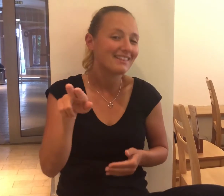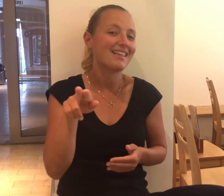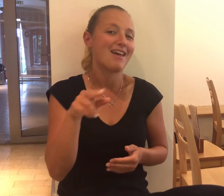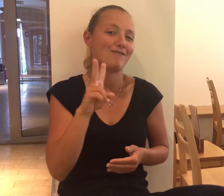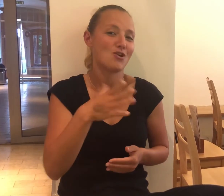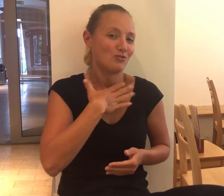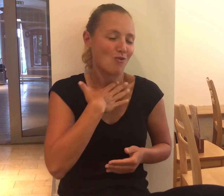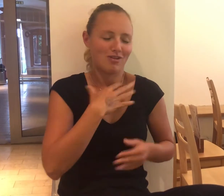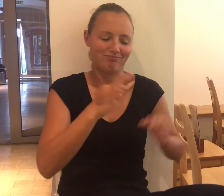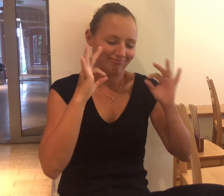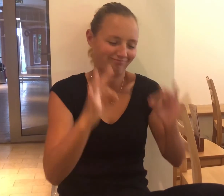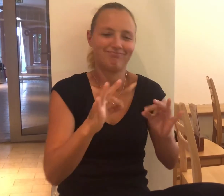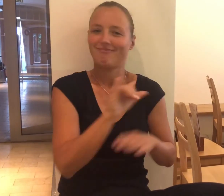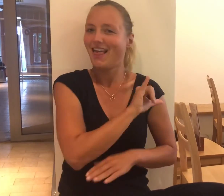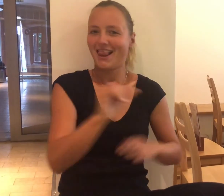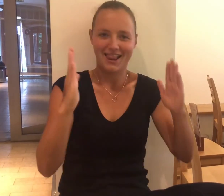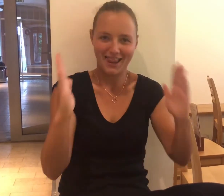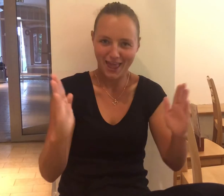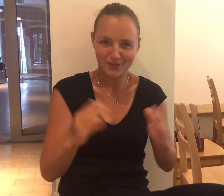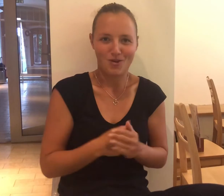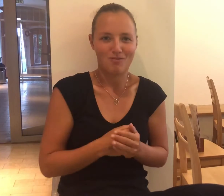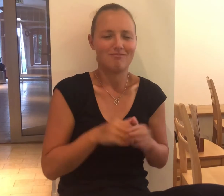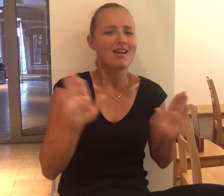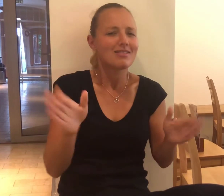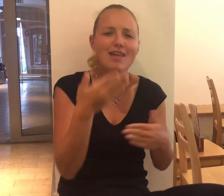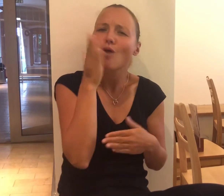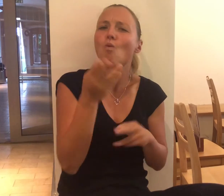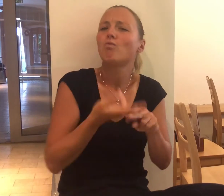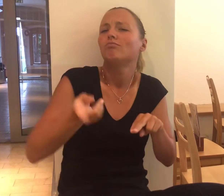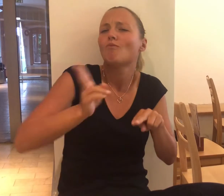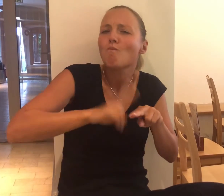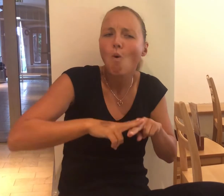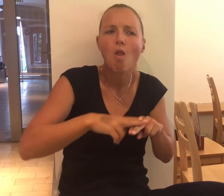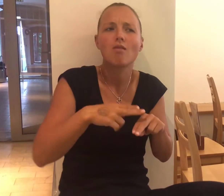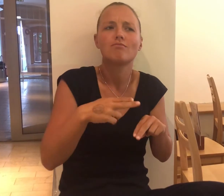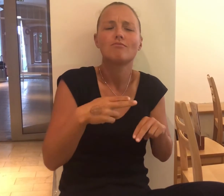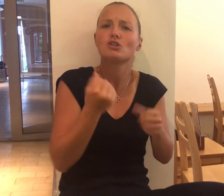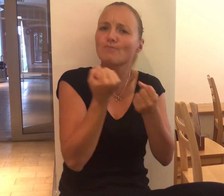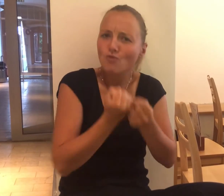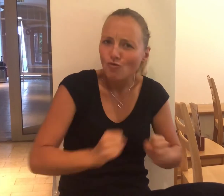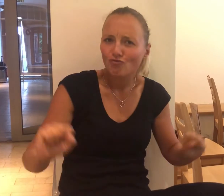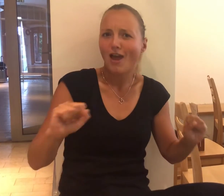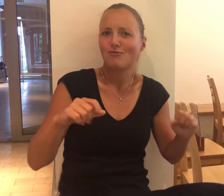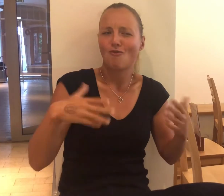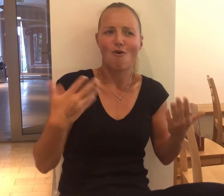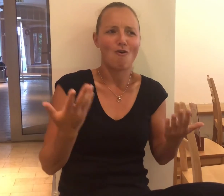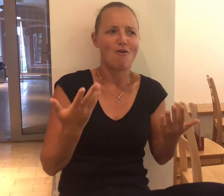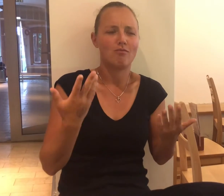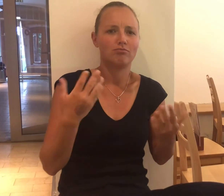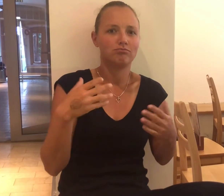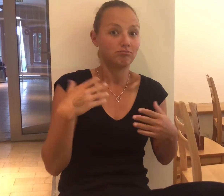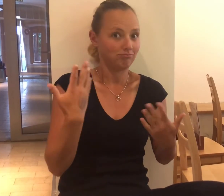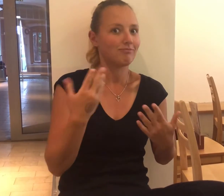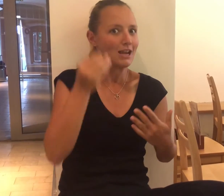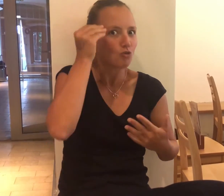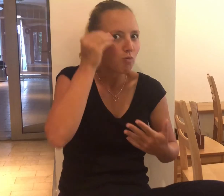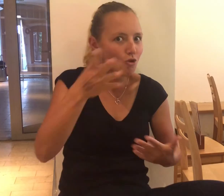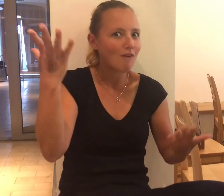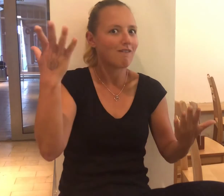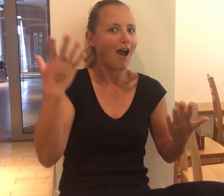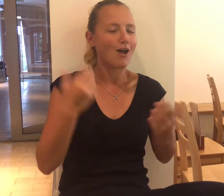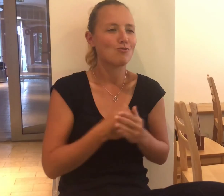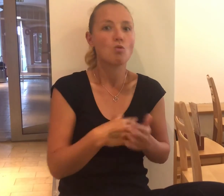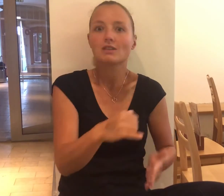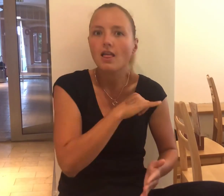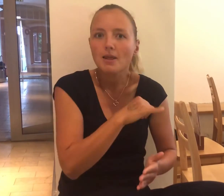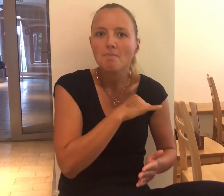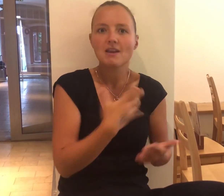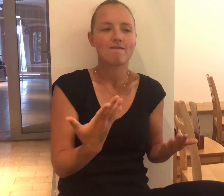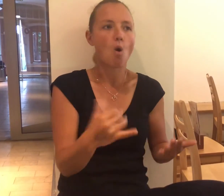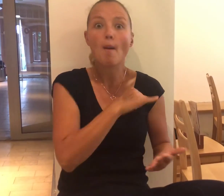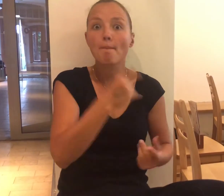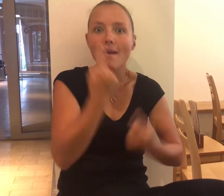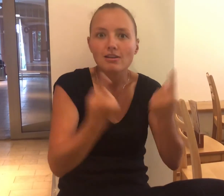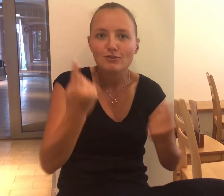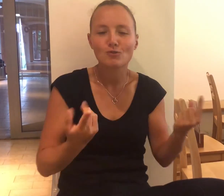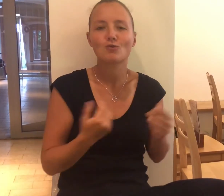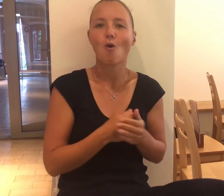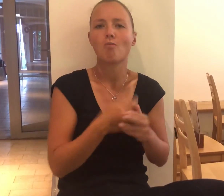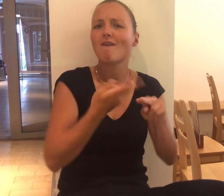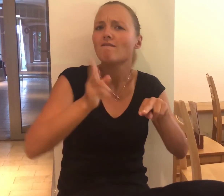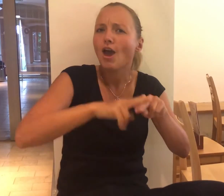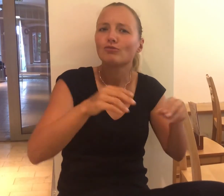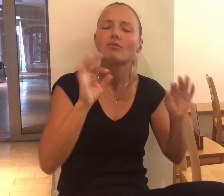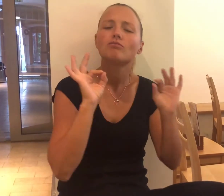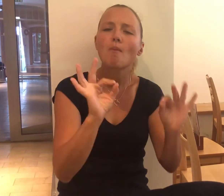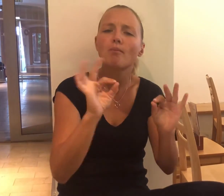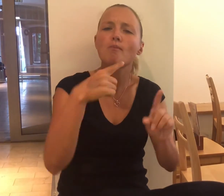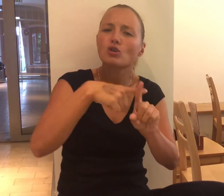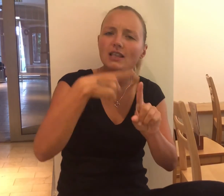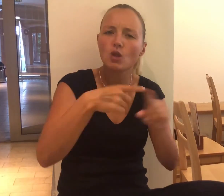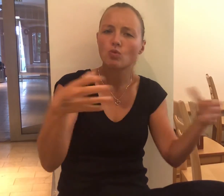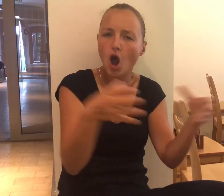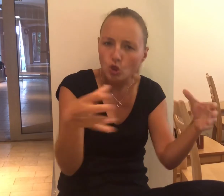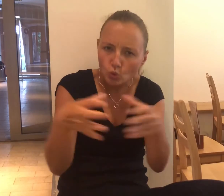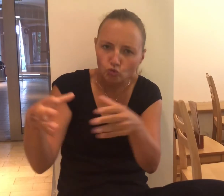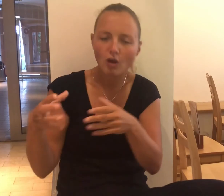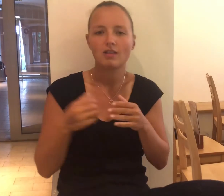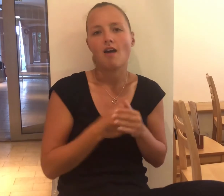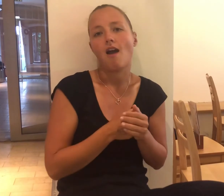Naj bo bolj sproščeno, izobraževalno, zanimivo, pestro, več pozitivnega druženja